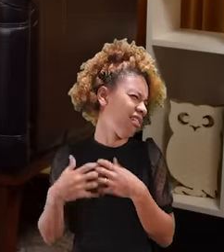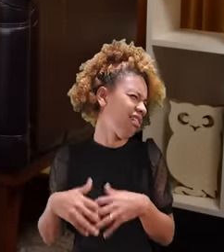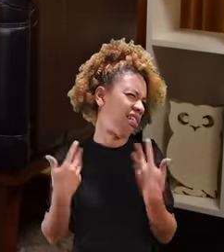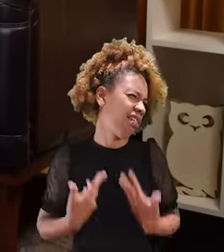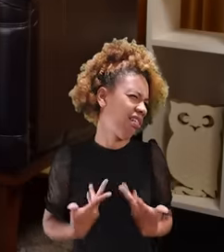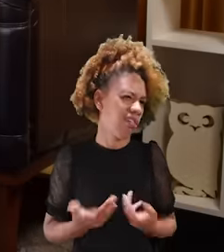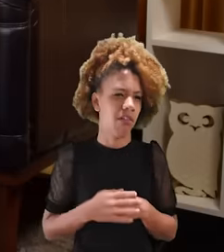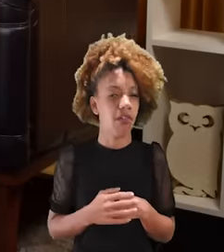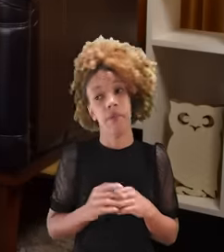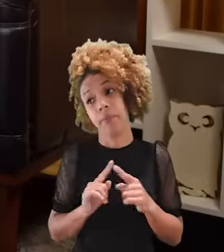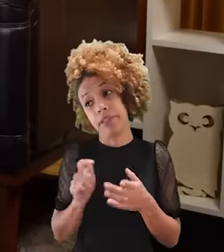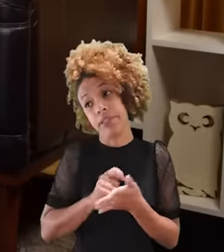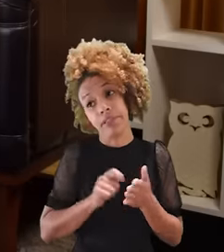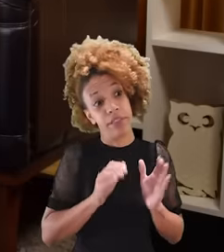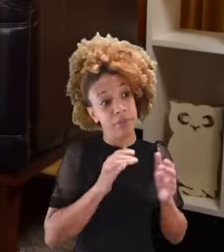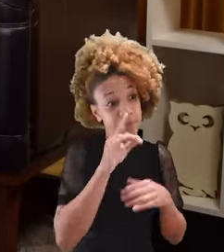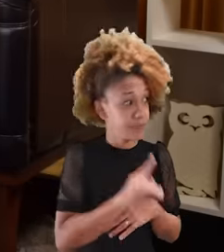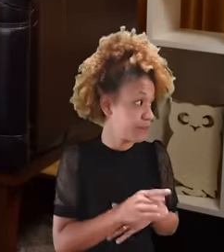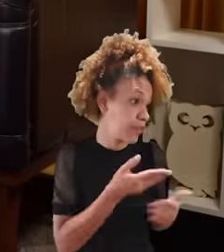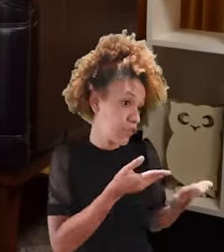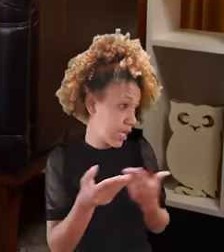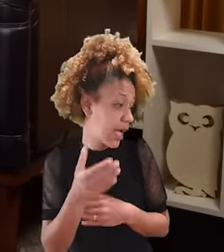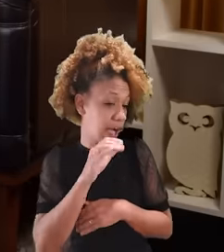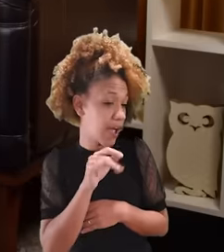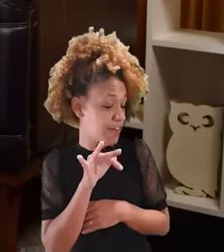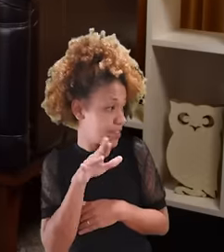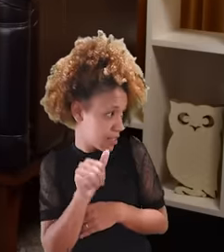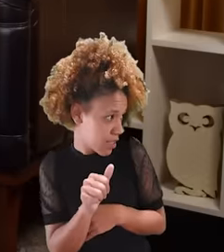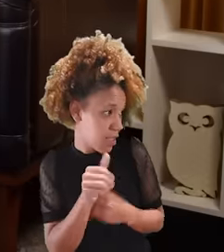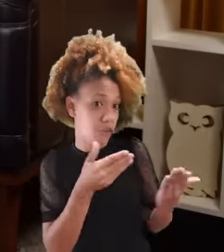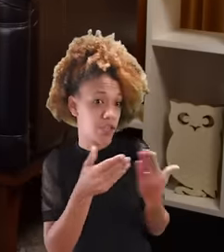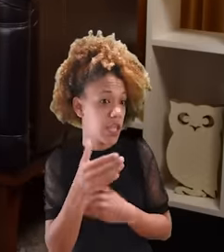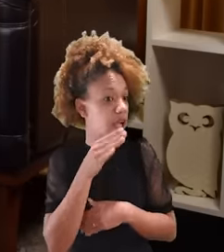apresenta direito você apresentou CFC agora de embala você apresentou CFC agora na hora